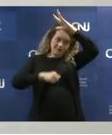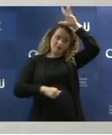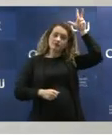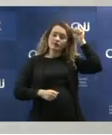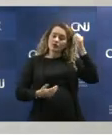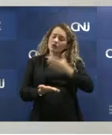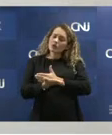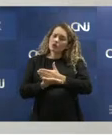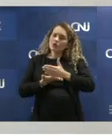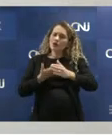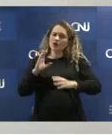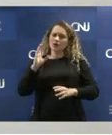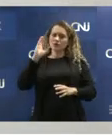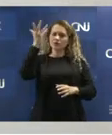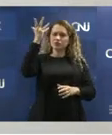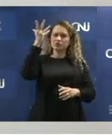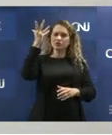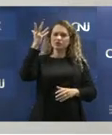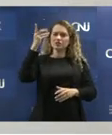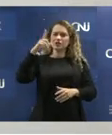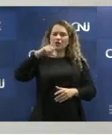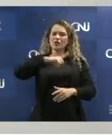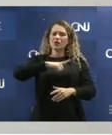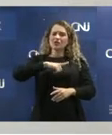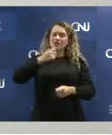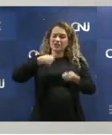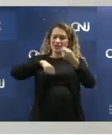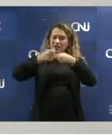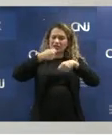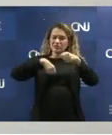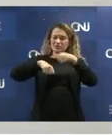Elas decorreram de um ato administrativo desastroso,